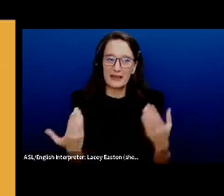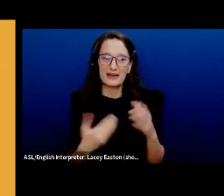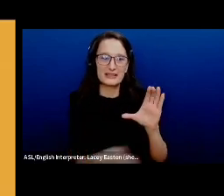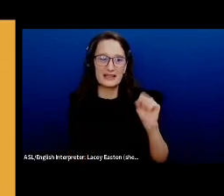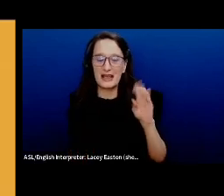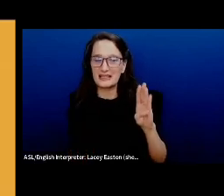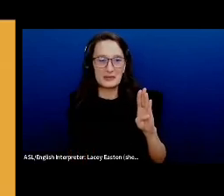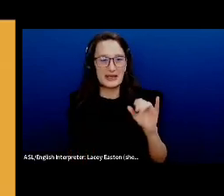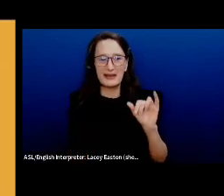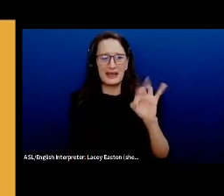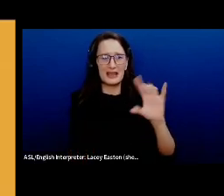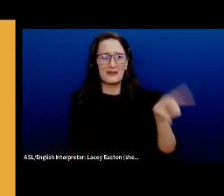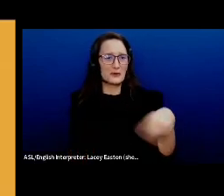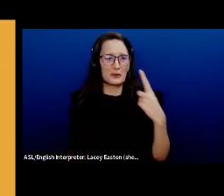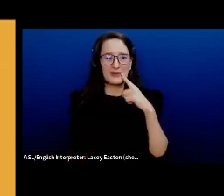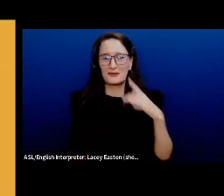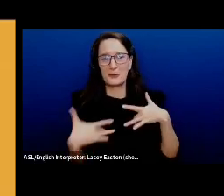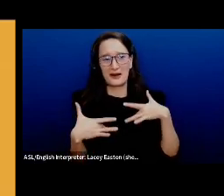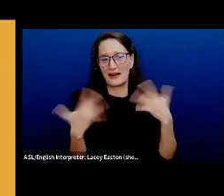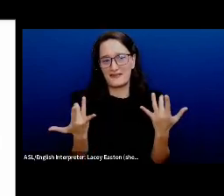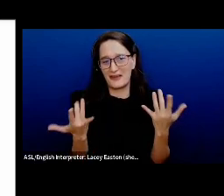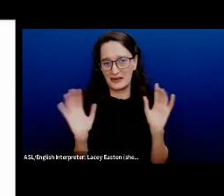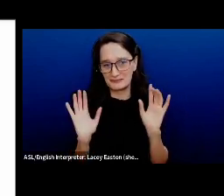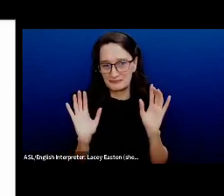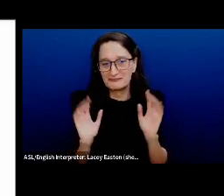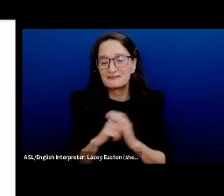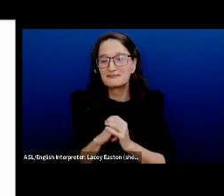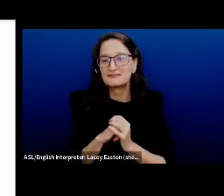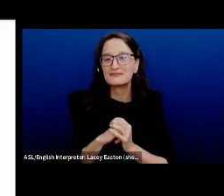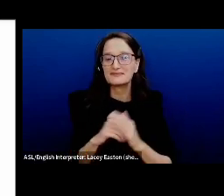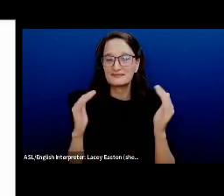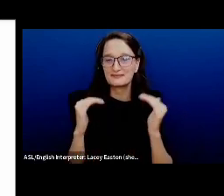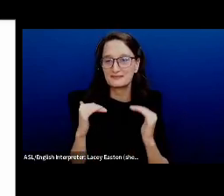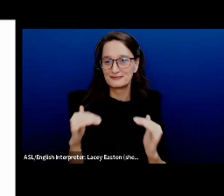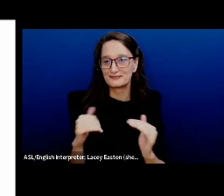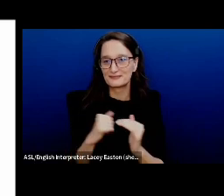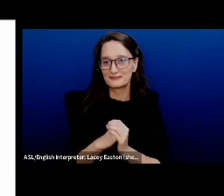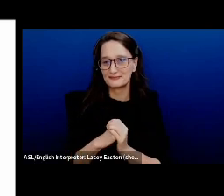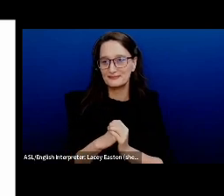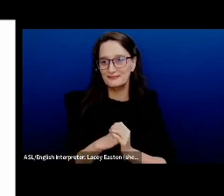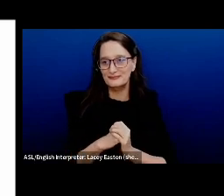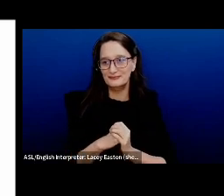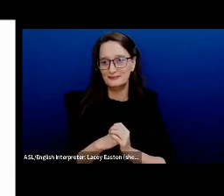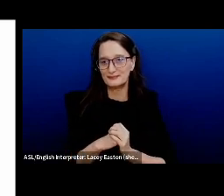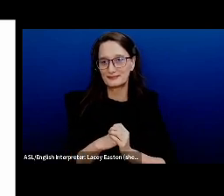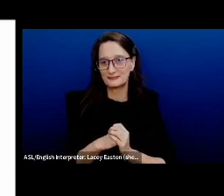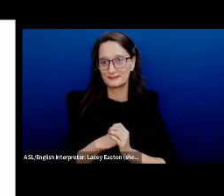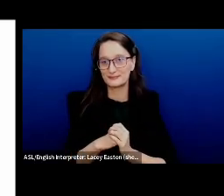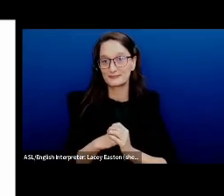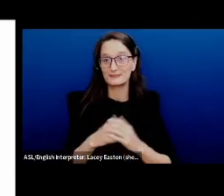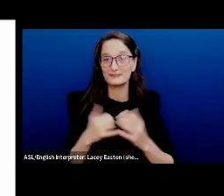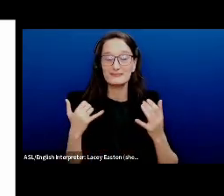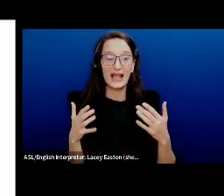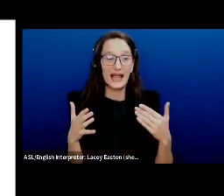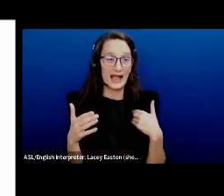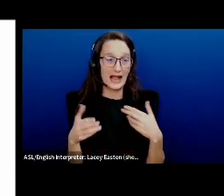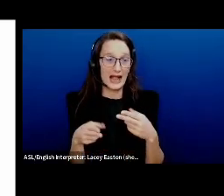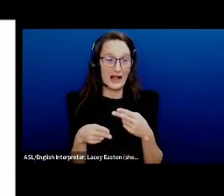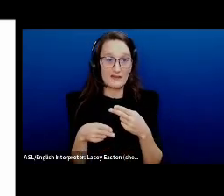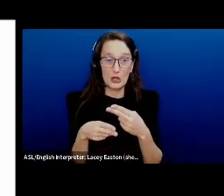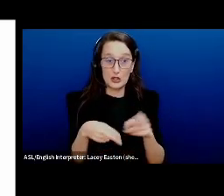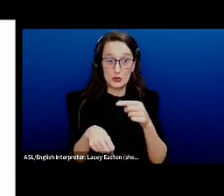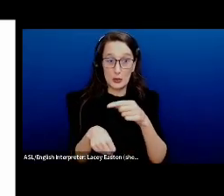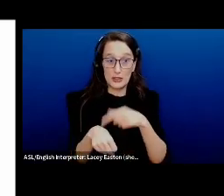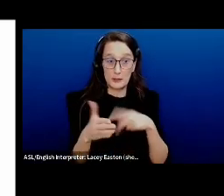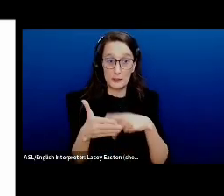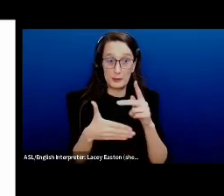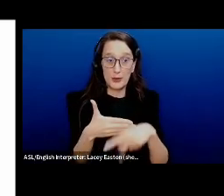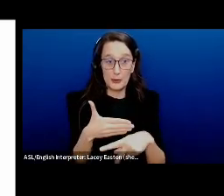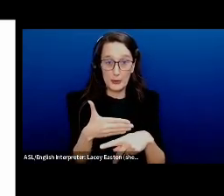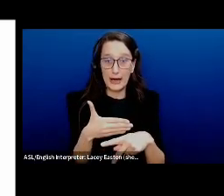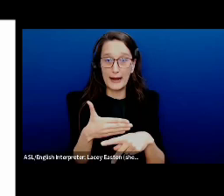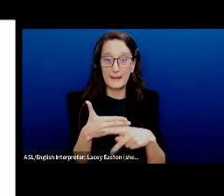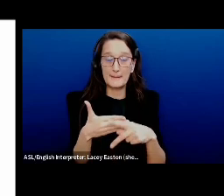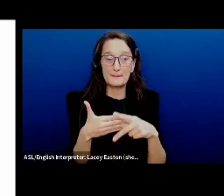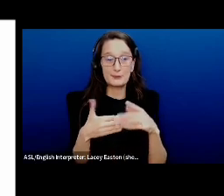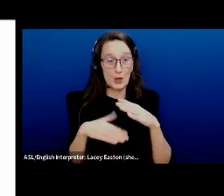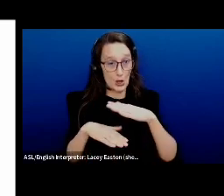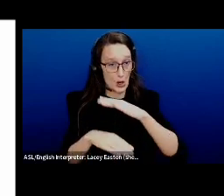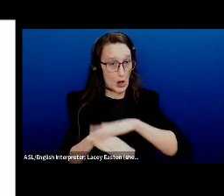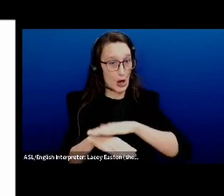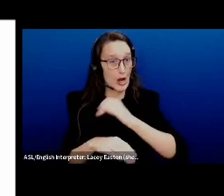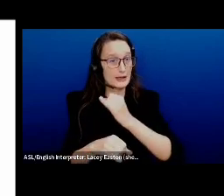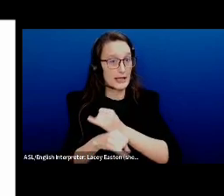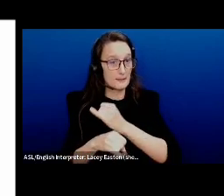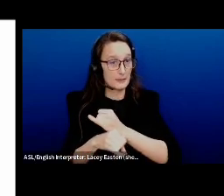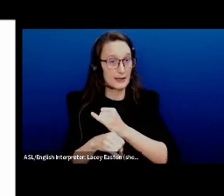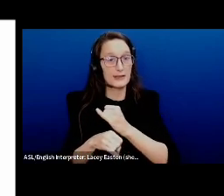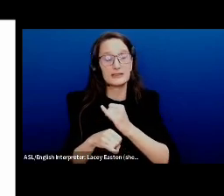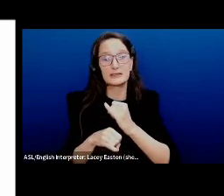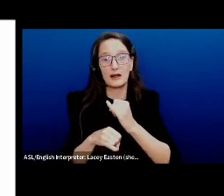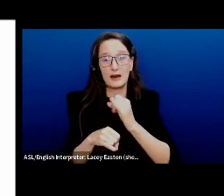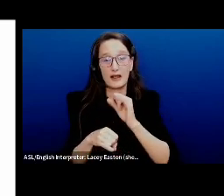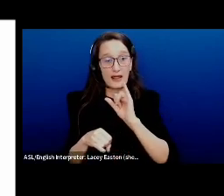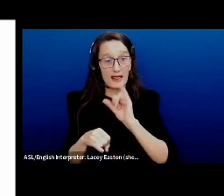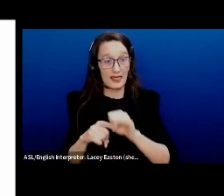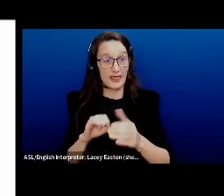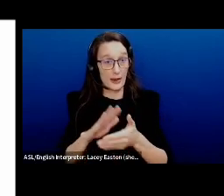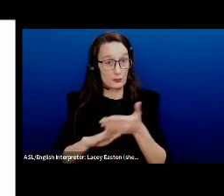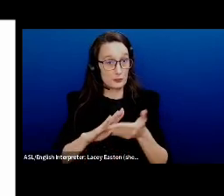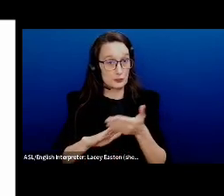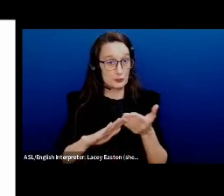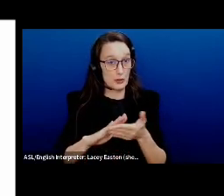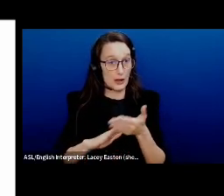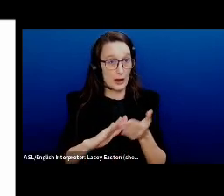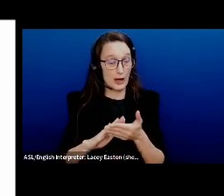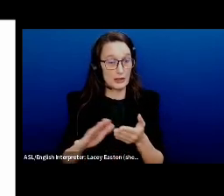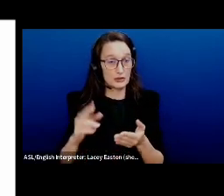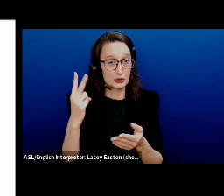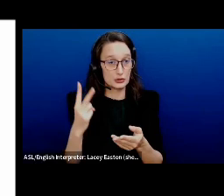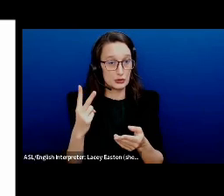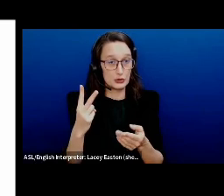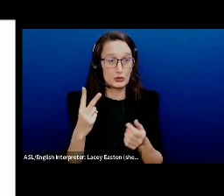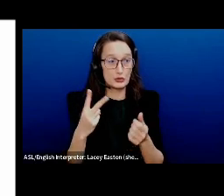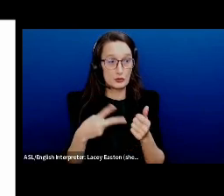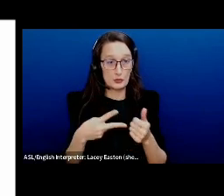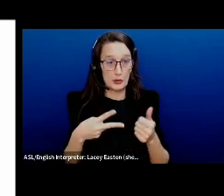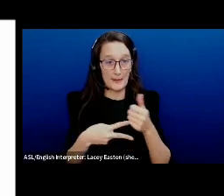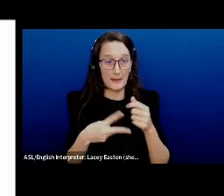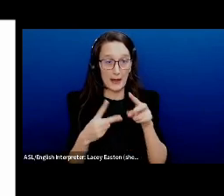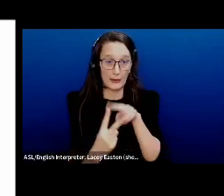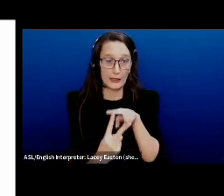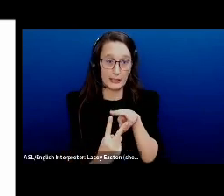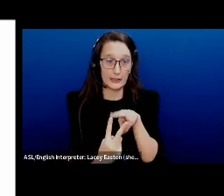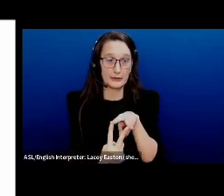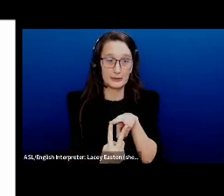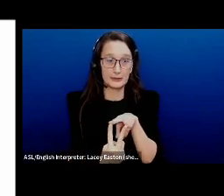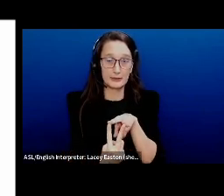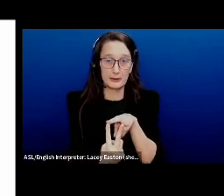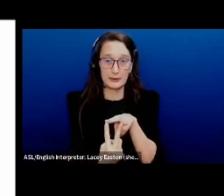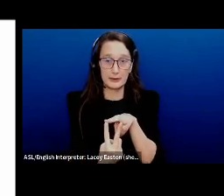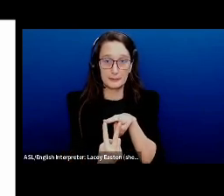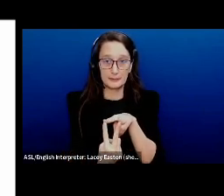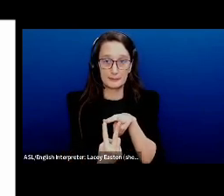evento de divulgación. Siguiente diapositiva: Tenemos un programa a corto plazo en nuestro campus que incluye dos